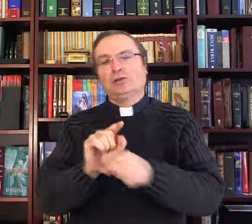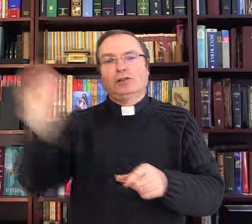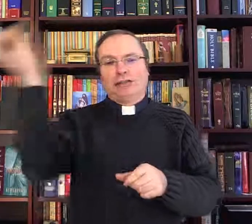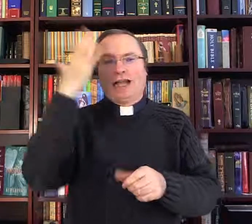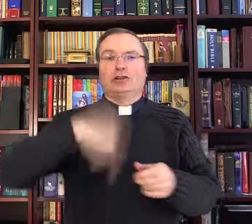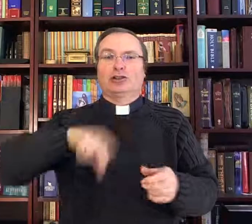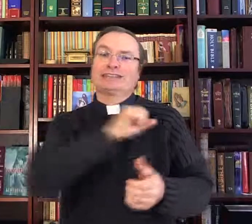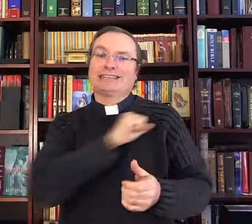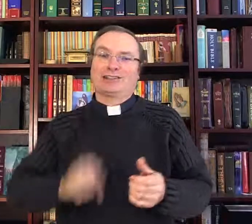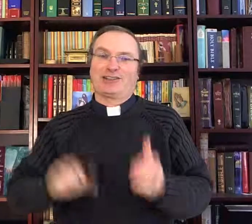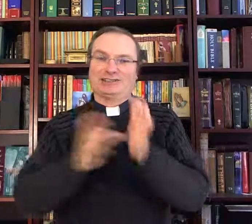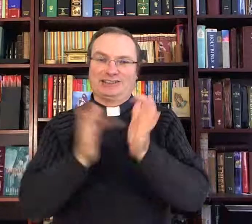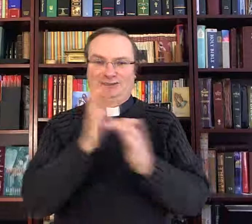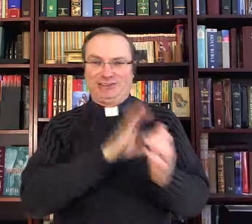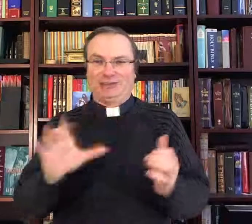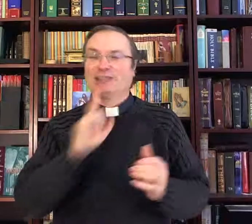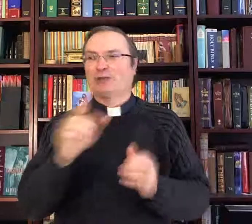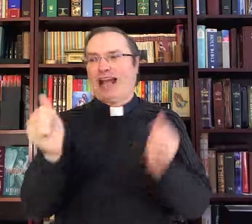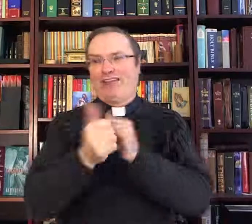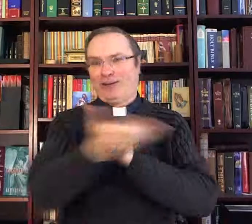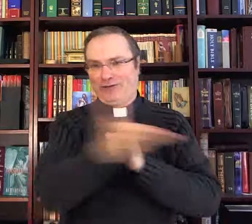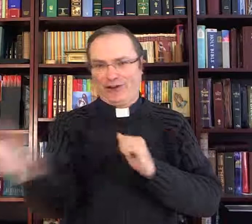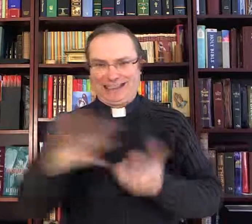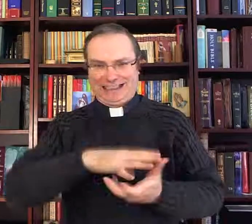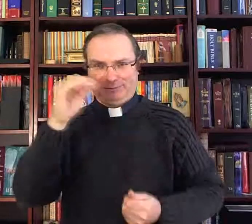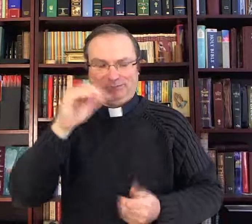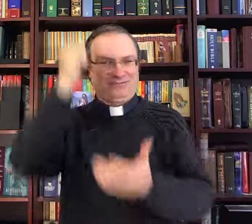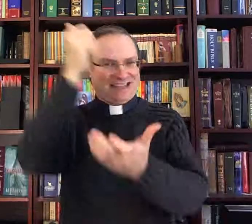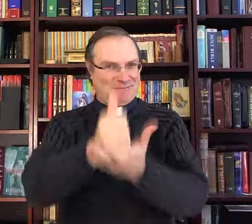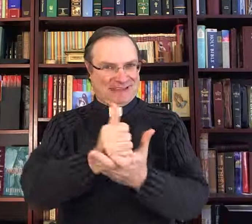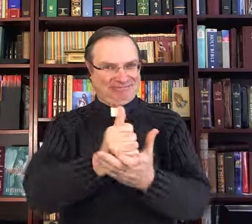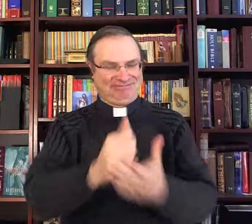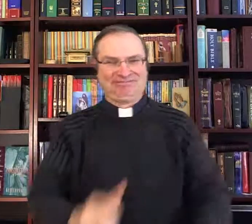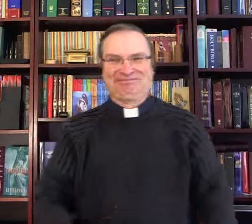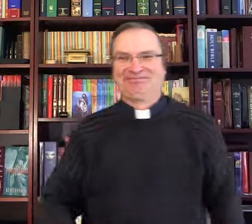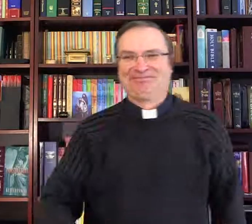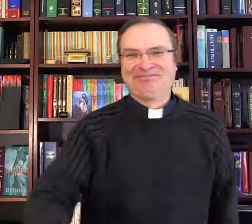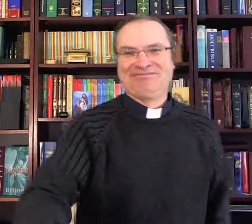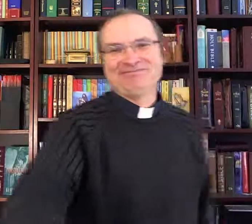que la grâce de notre Seigneur Jésus-Christ soit avec votre esprit! Amen!